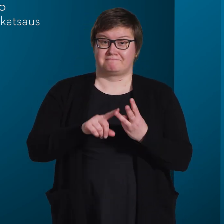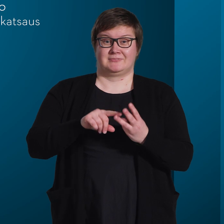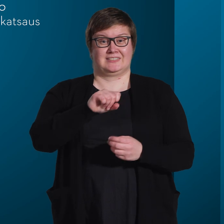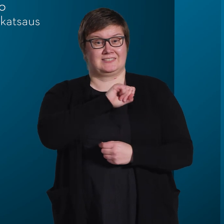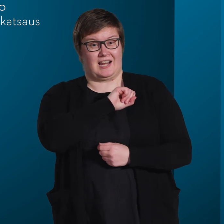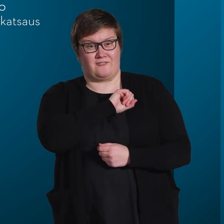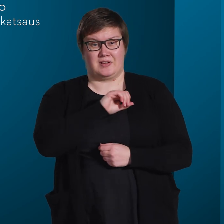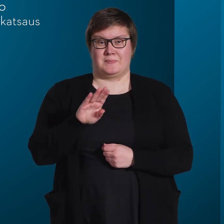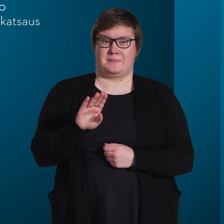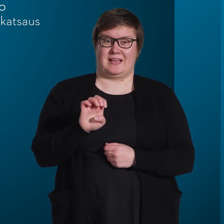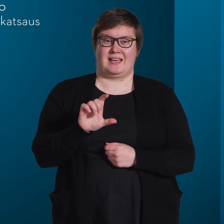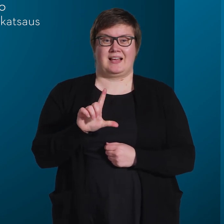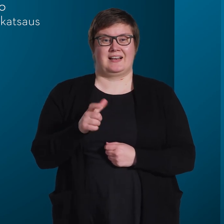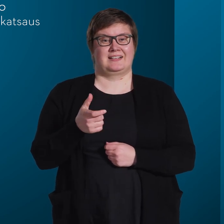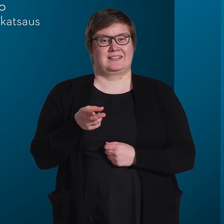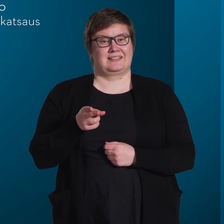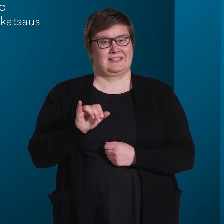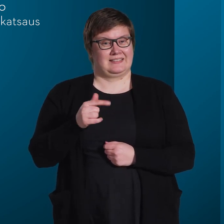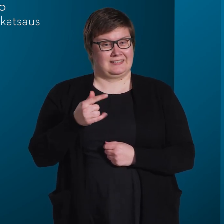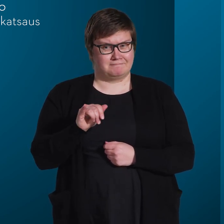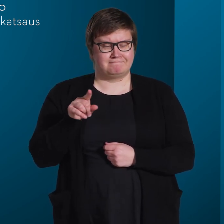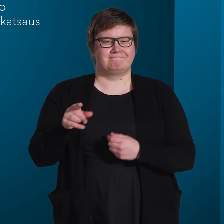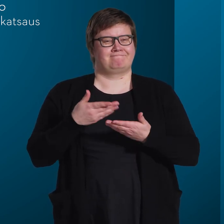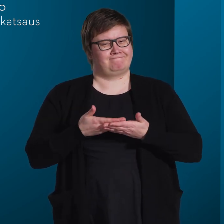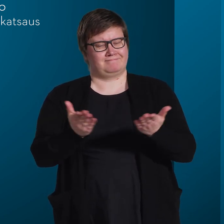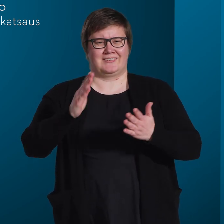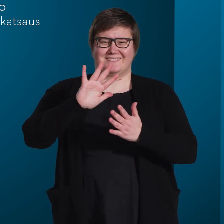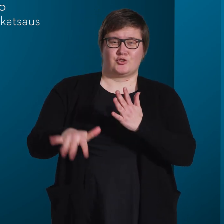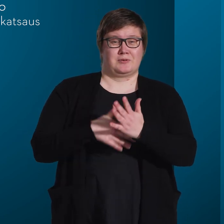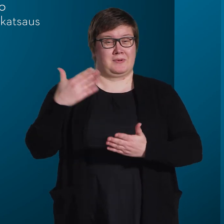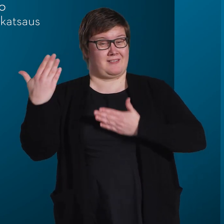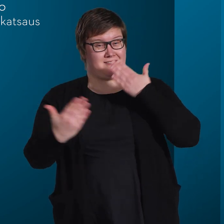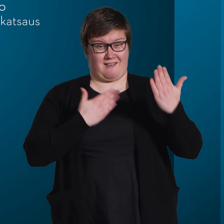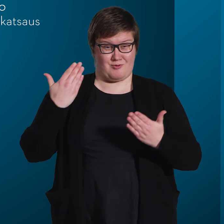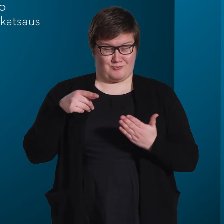Silva Belghiti puolestaan esittää tutkimushankkeen mukaan nimetyn, -